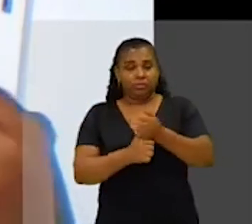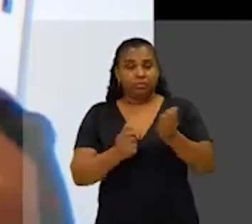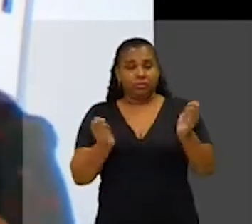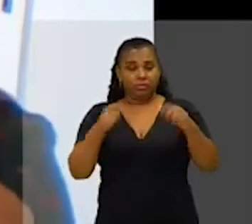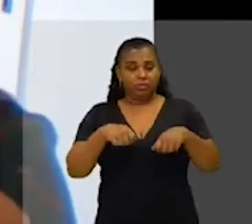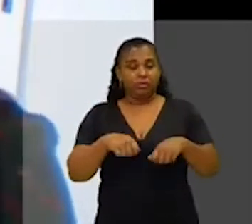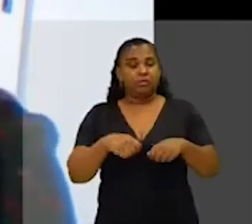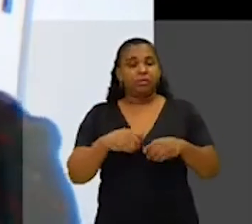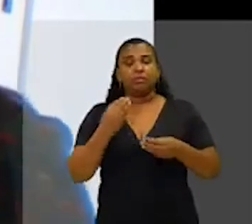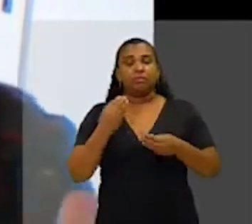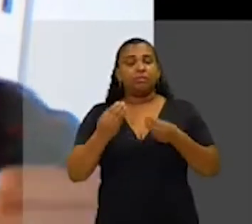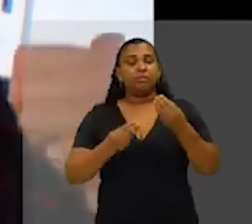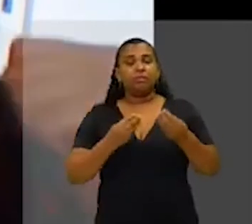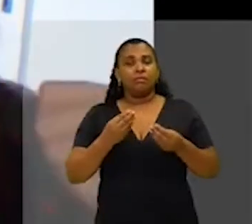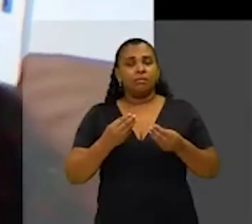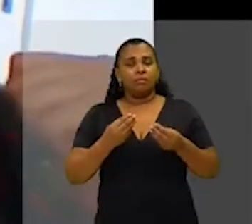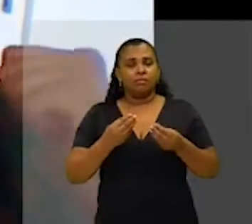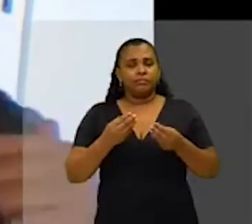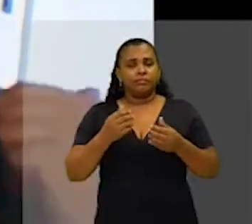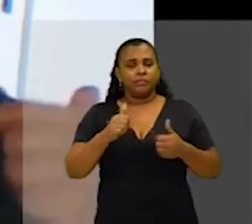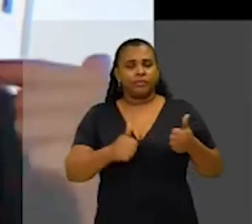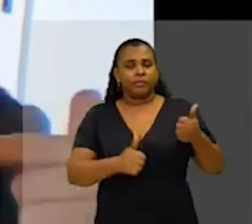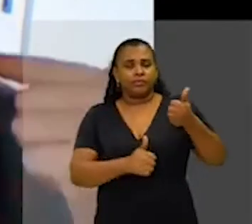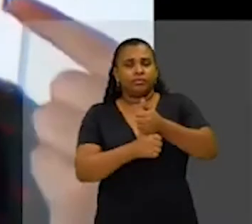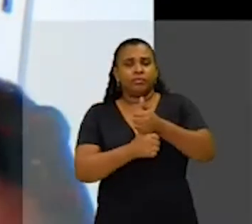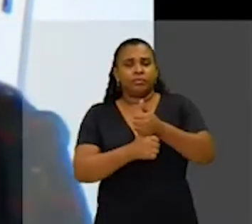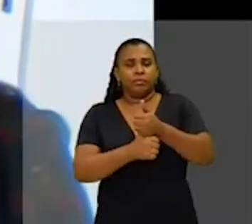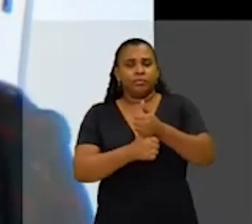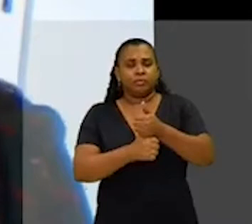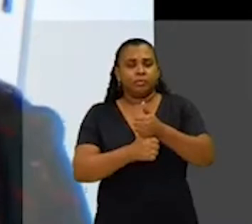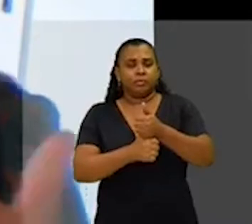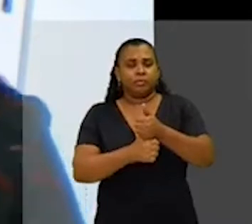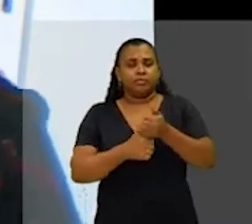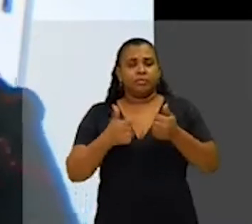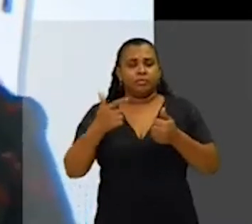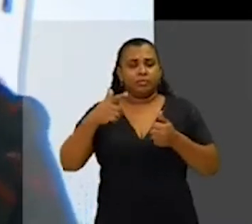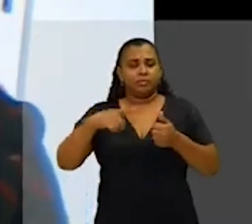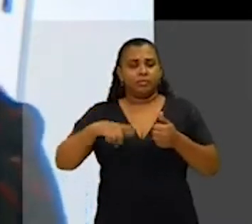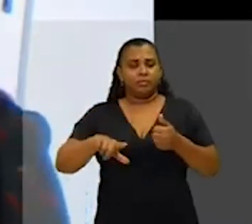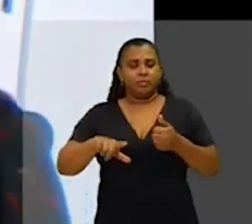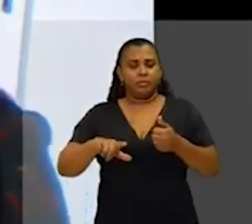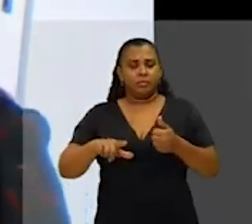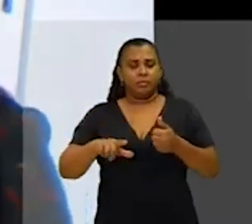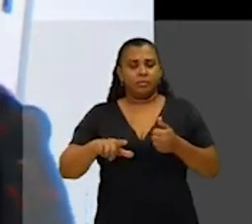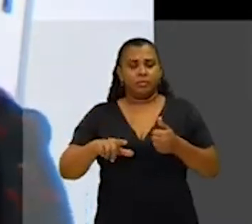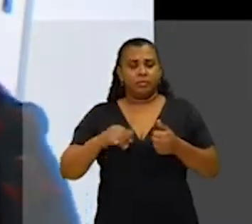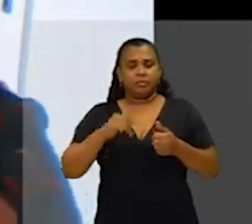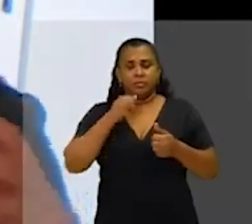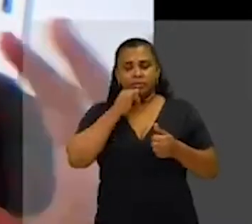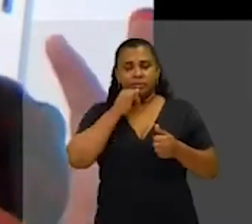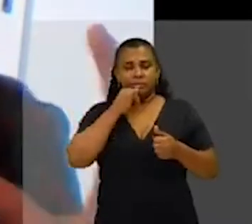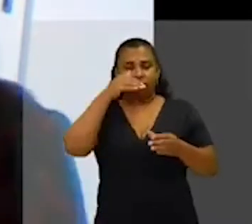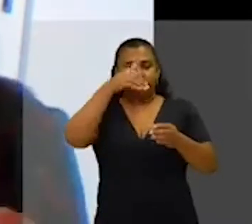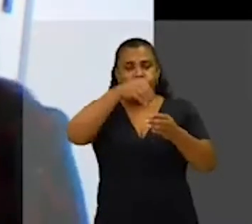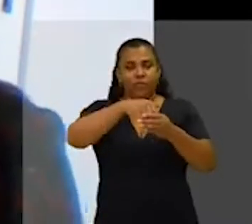ocupação da sequência da próxima candidatura mais votada da candidatura coletiva que acho que pelo